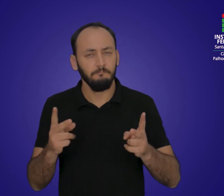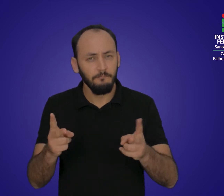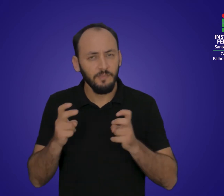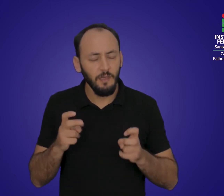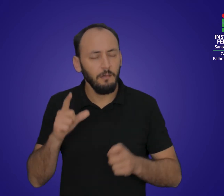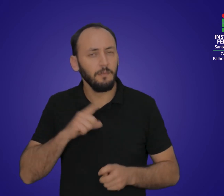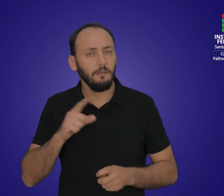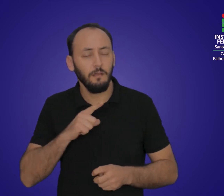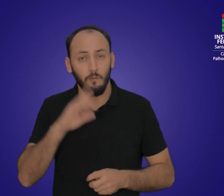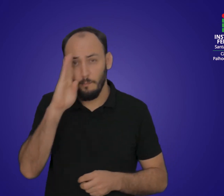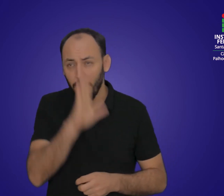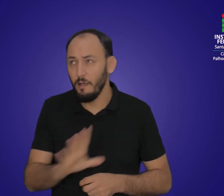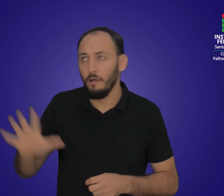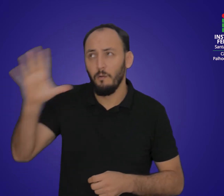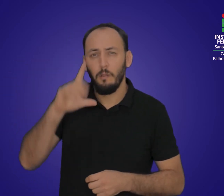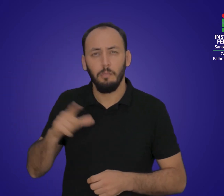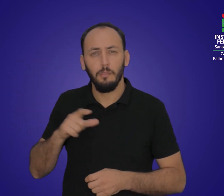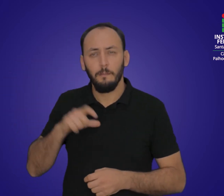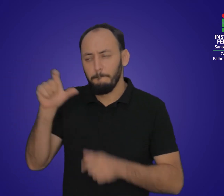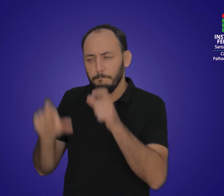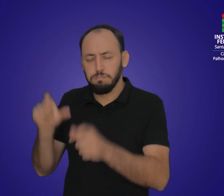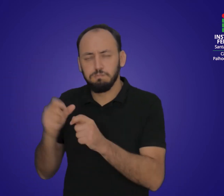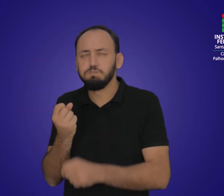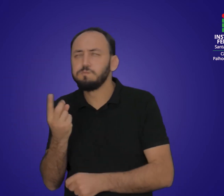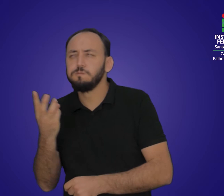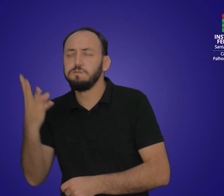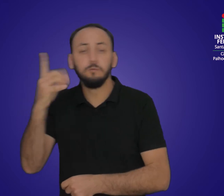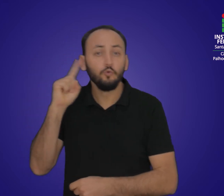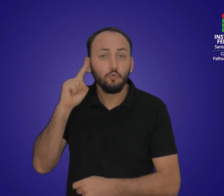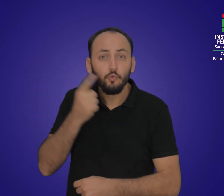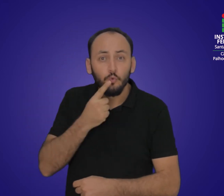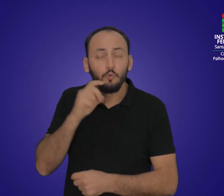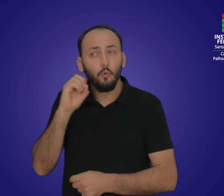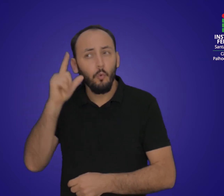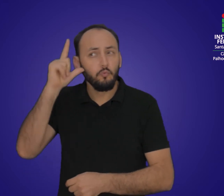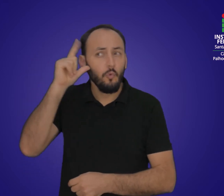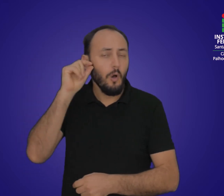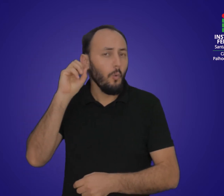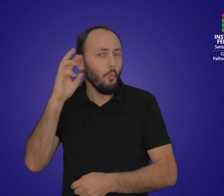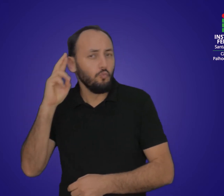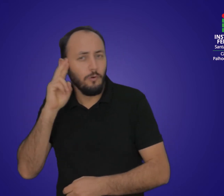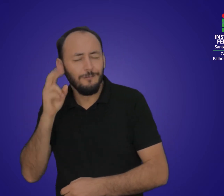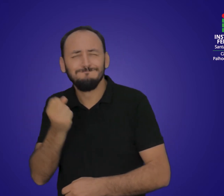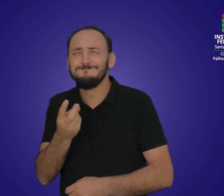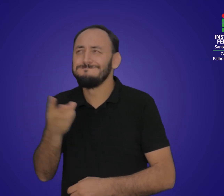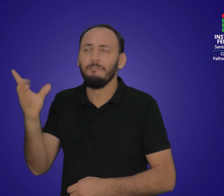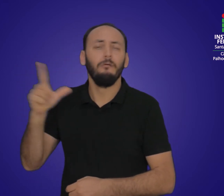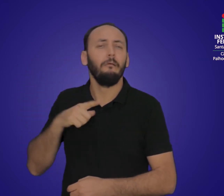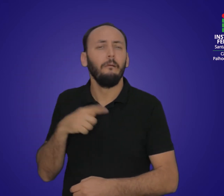Vocês perceberam que no Brasil existem muitas pessoas com alguma deficiência auditiva?